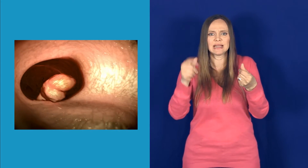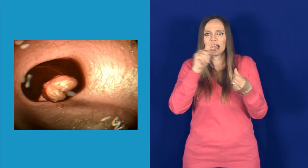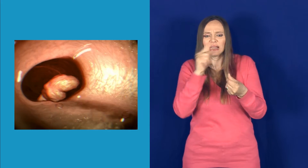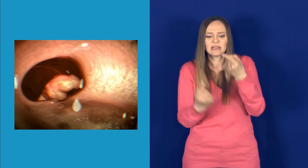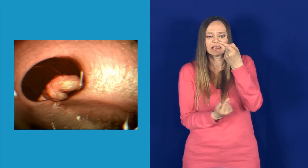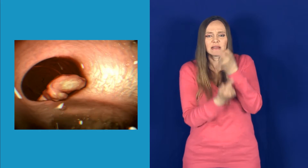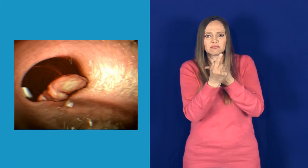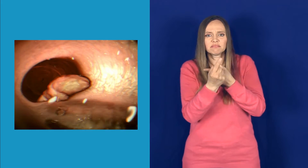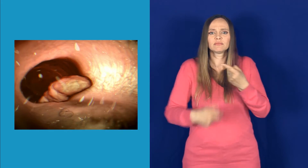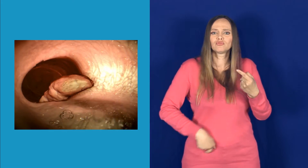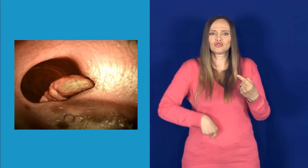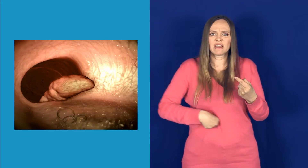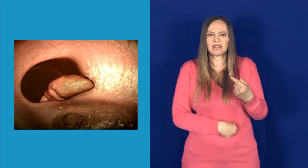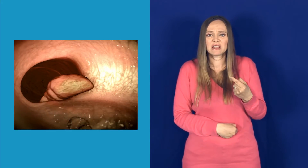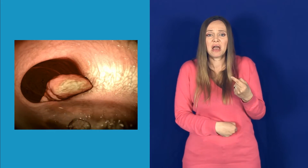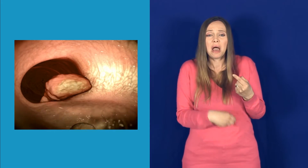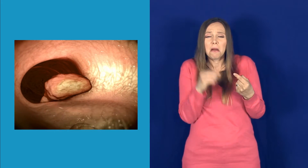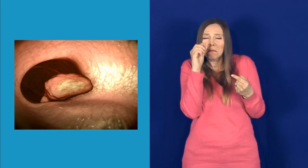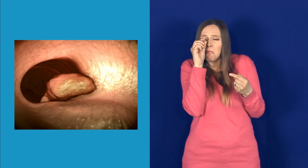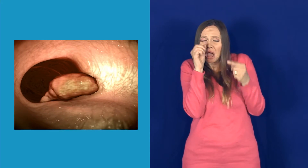Majhni polipi ne delajo nobenih težav.